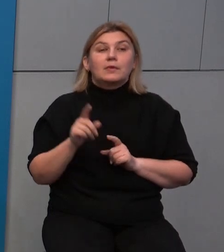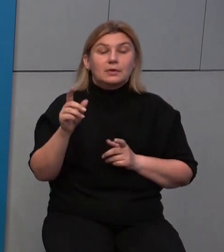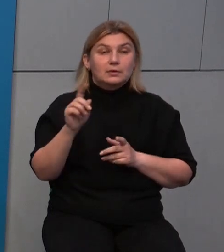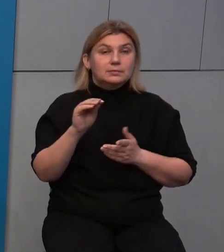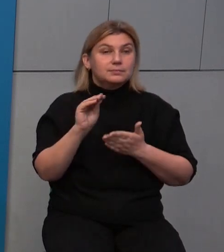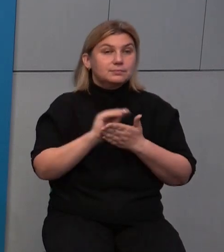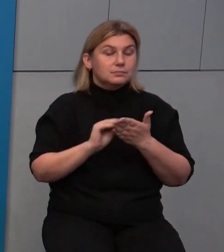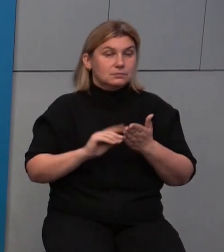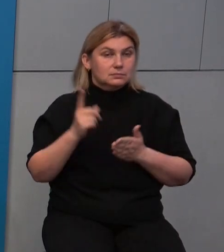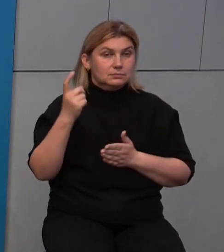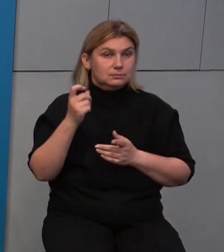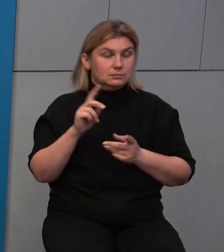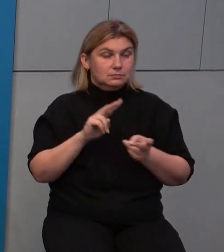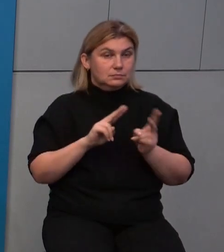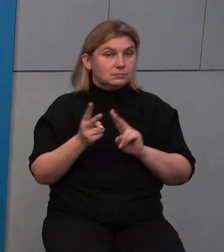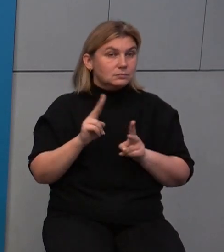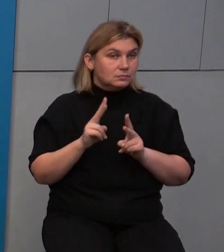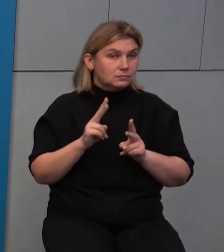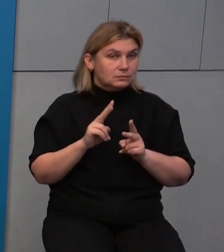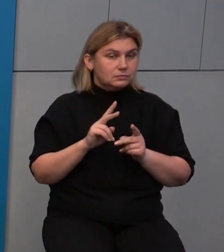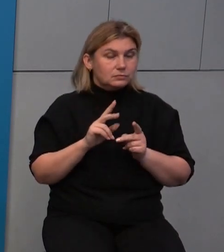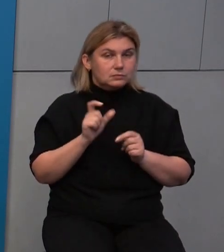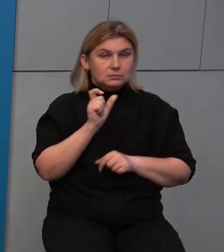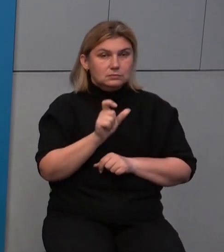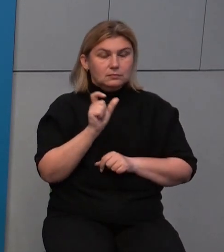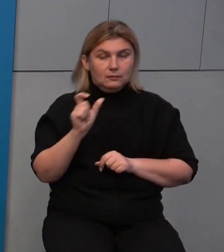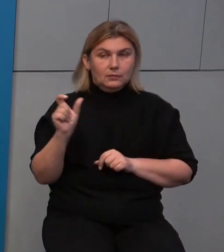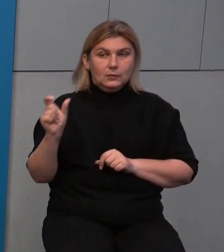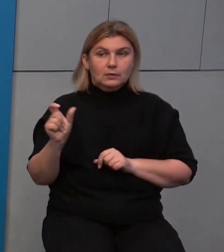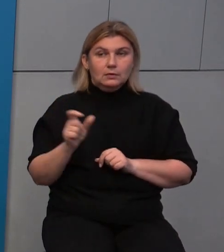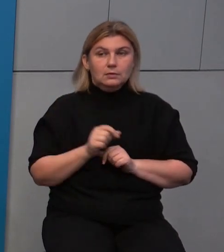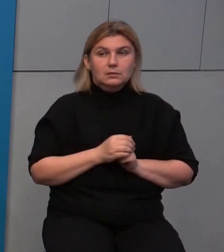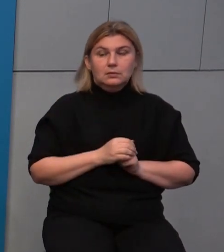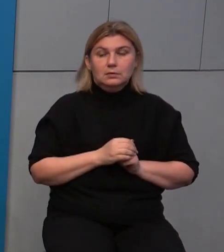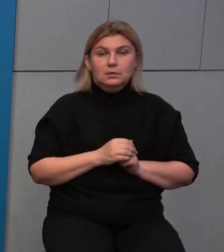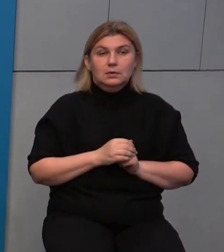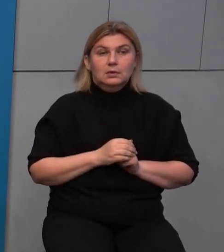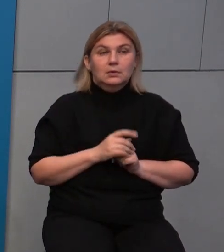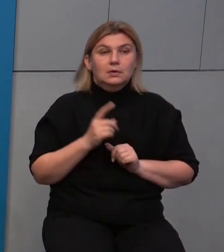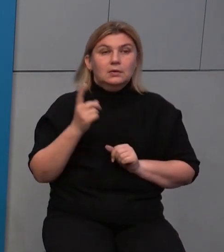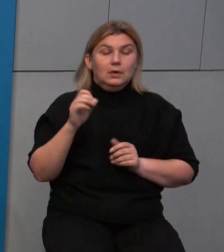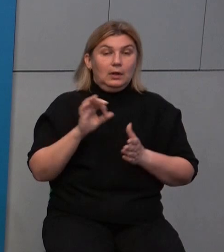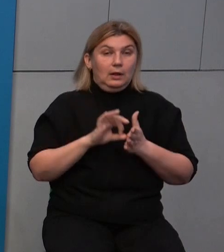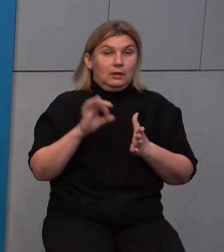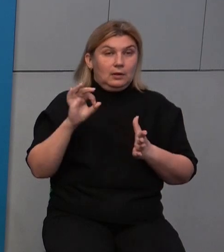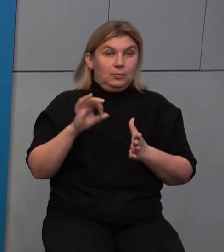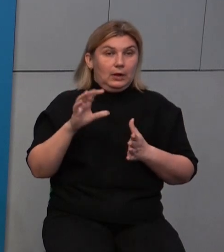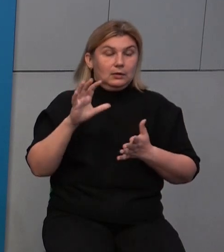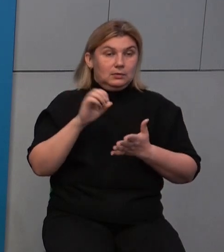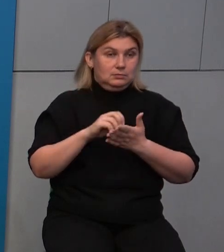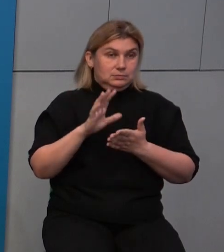tłumaczyło, w odcinkach było w tej Chwili, którą na pewno prenumerował jego ojciec.